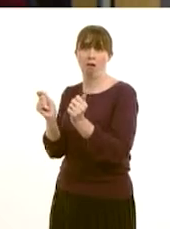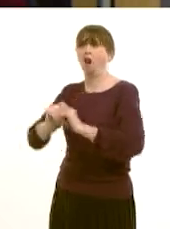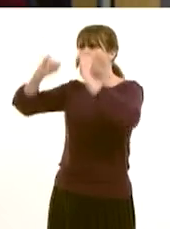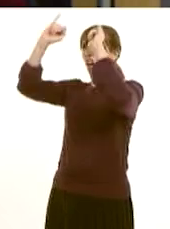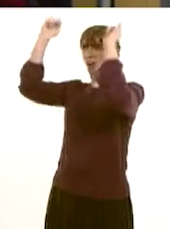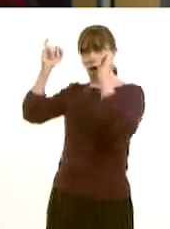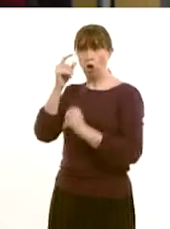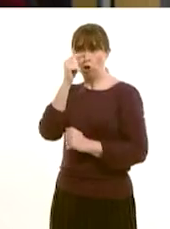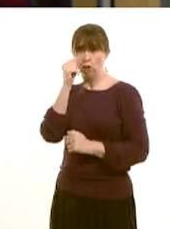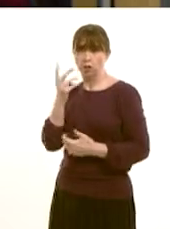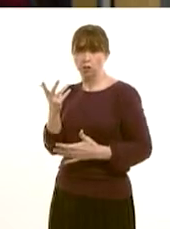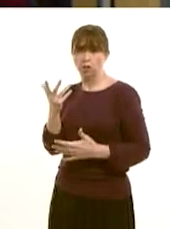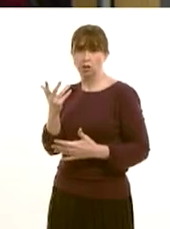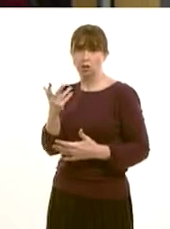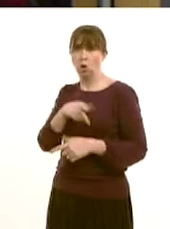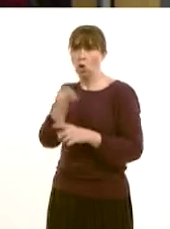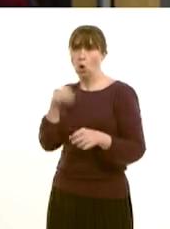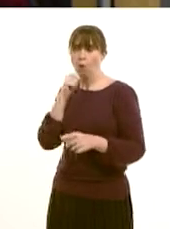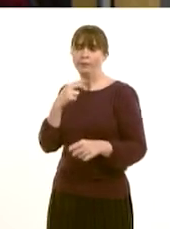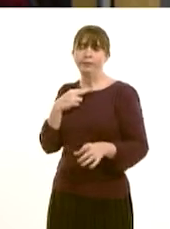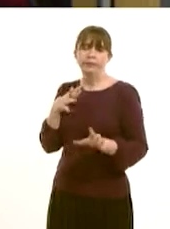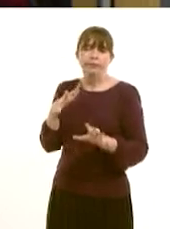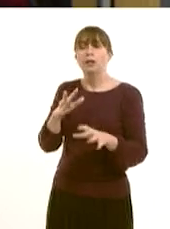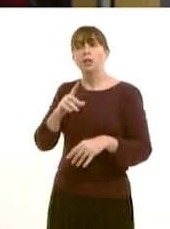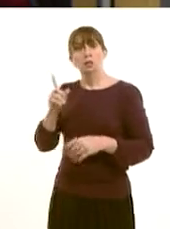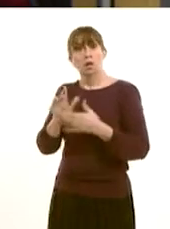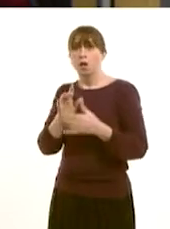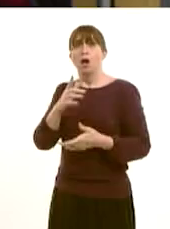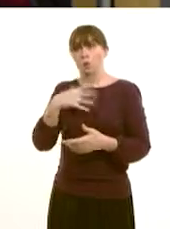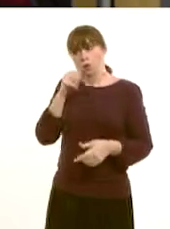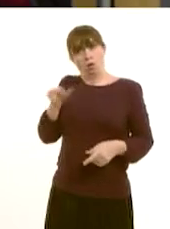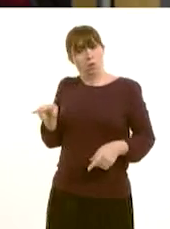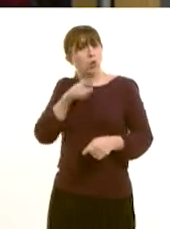Pa fath o waith yr ydych chiín ei wneud gyda GPs, nid i ofyn iddyn nhw i gael hyfforddiant,